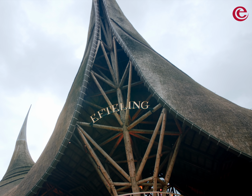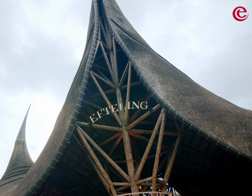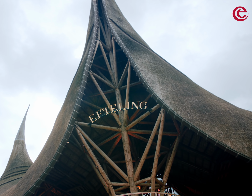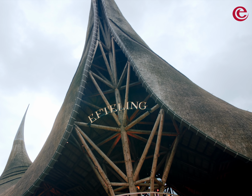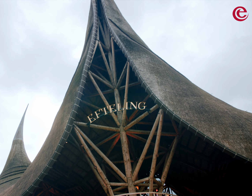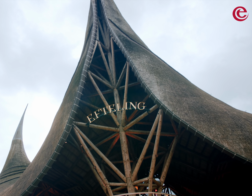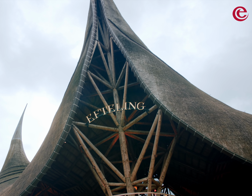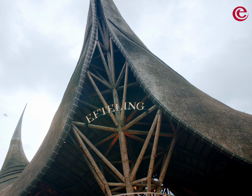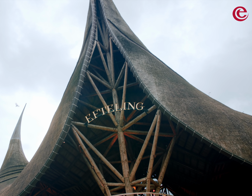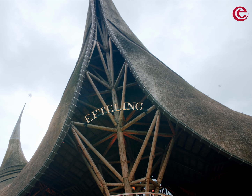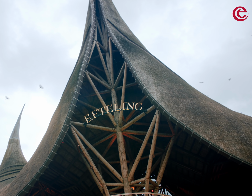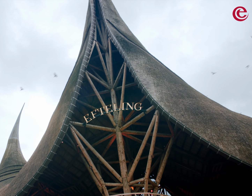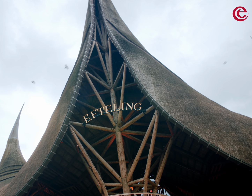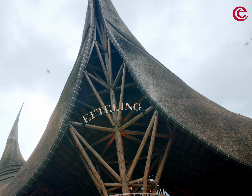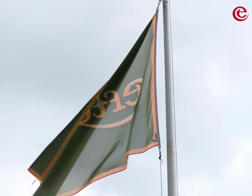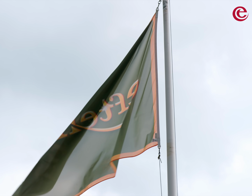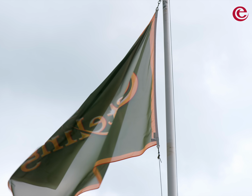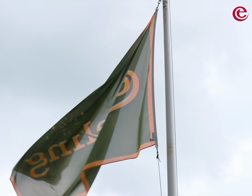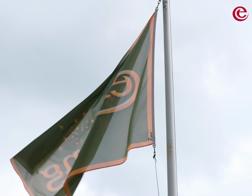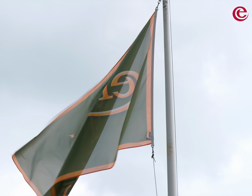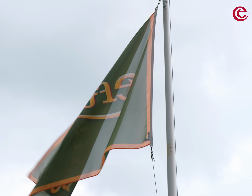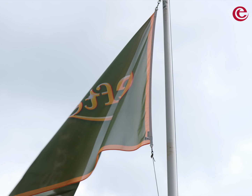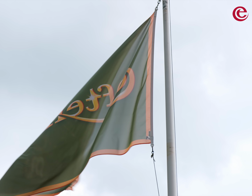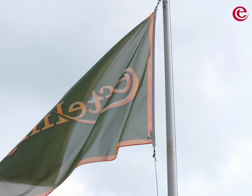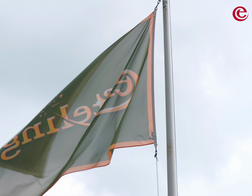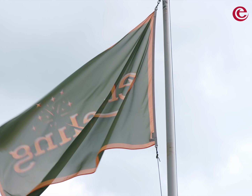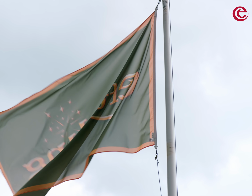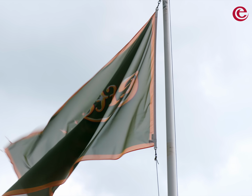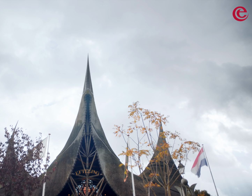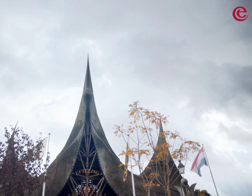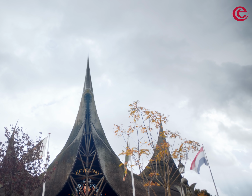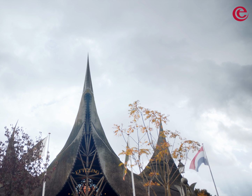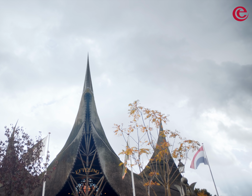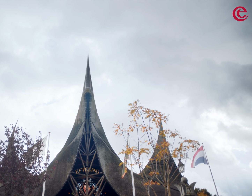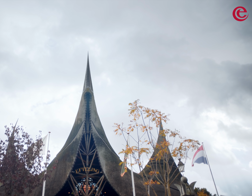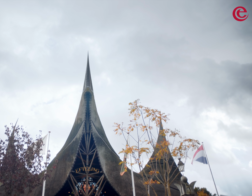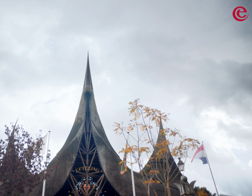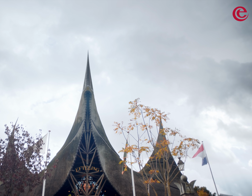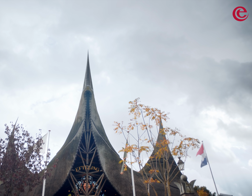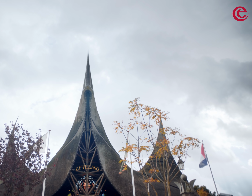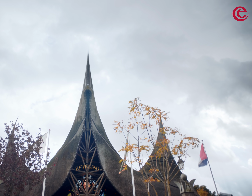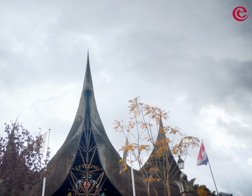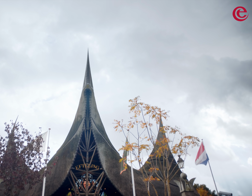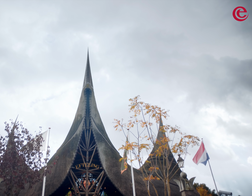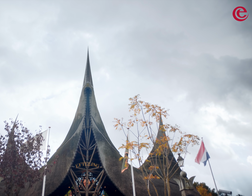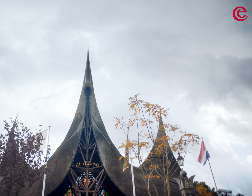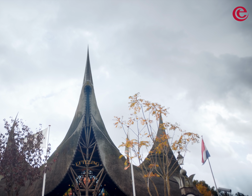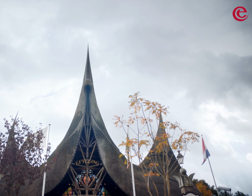Een groot sprookjesachtig rieten dak met sierlijke spitse punten.